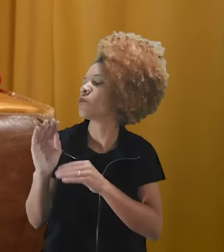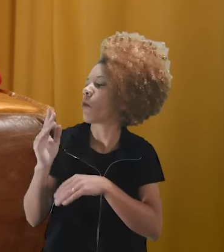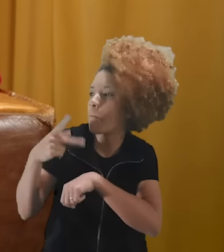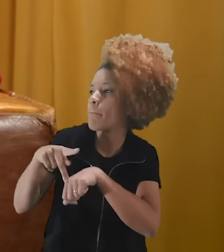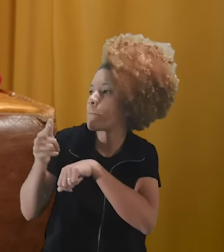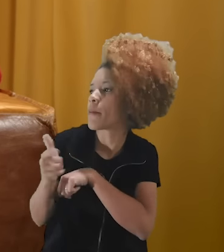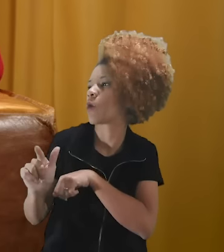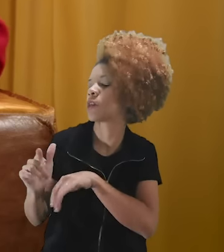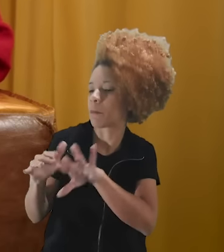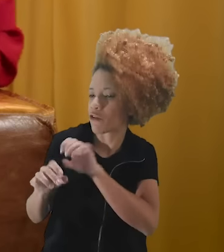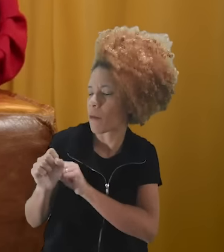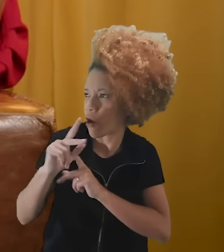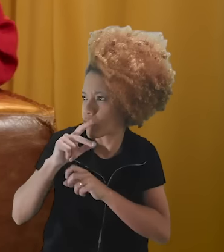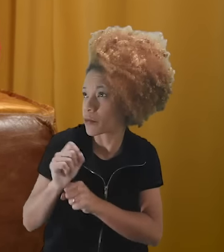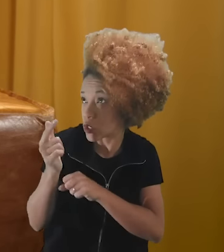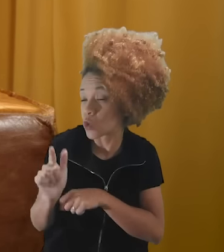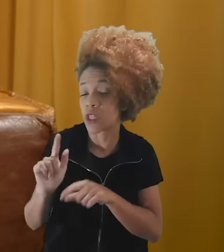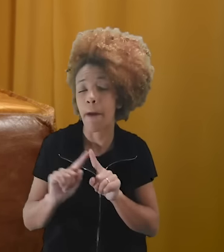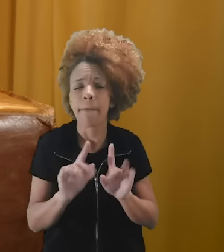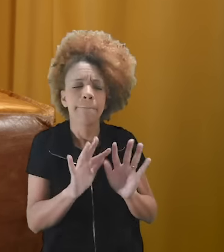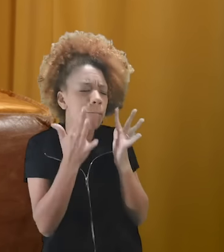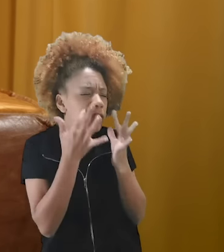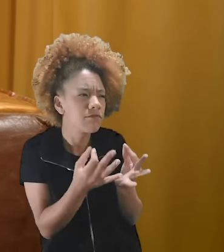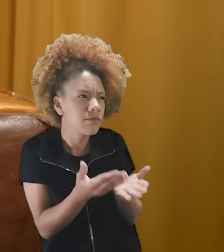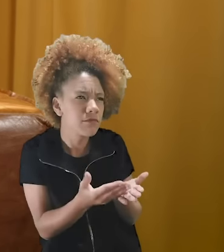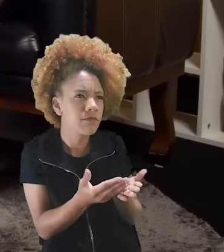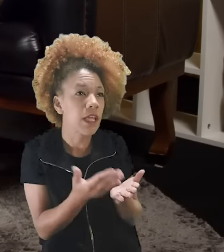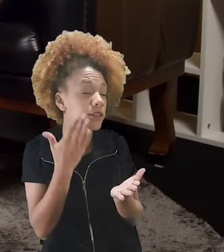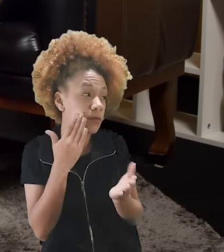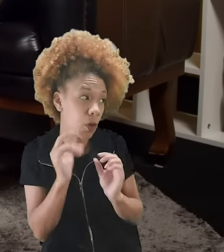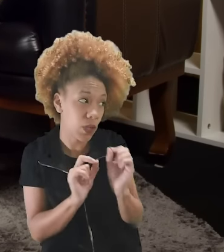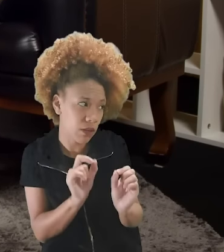para ser realmente formar a potência dos times lá fora porque a gente é referência saiba o seguinte